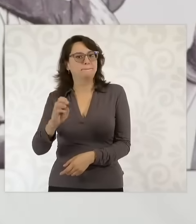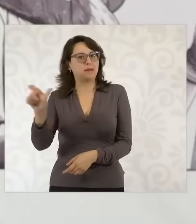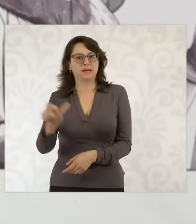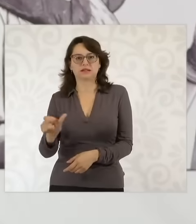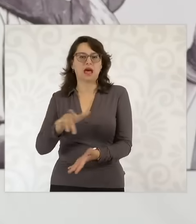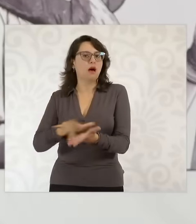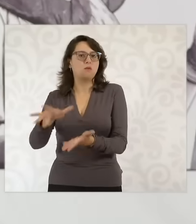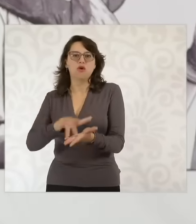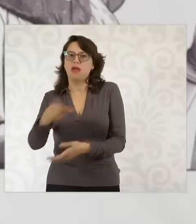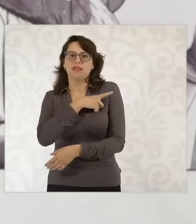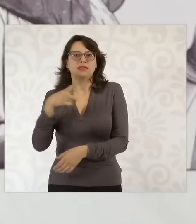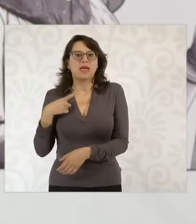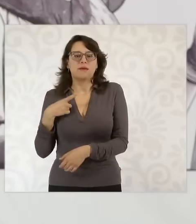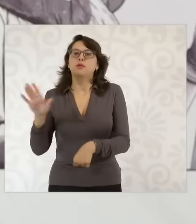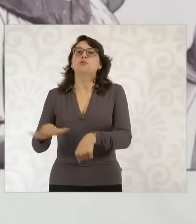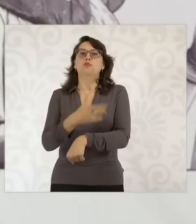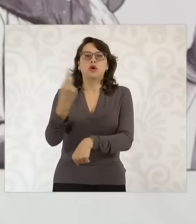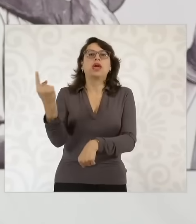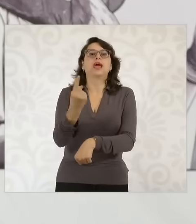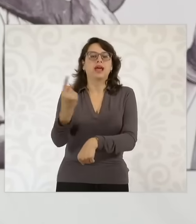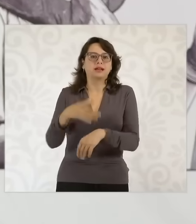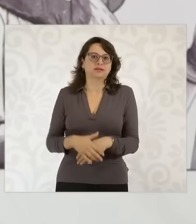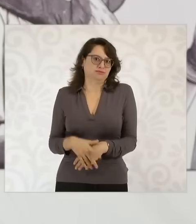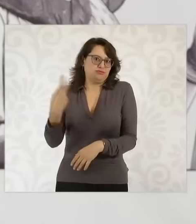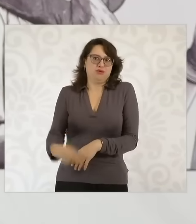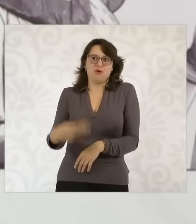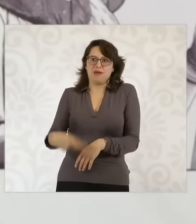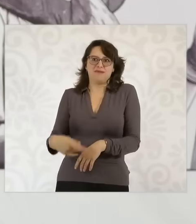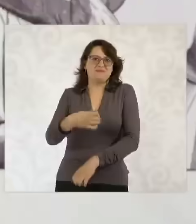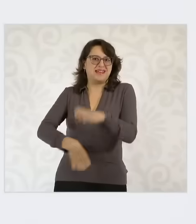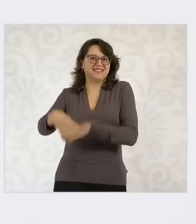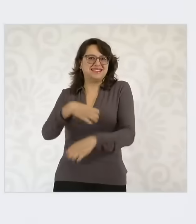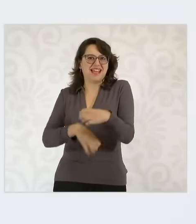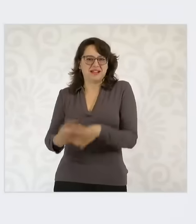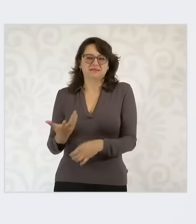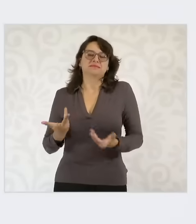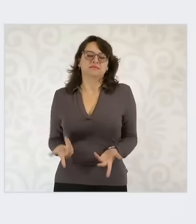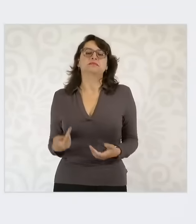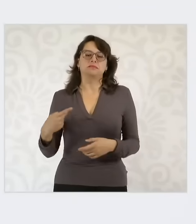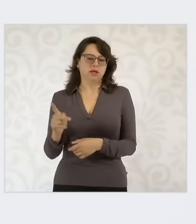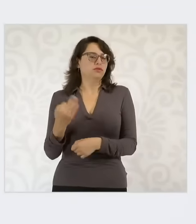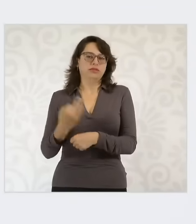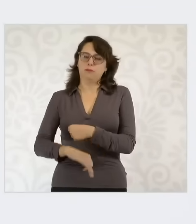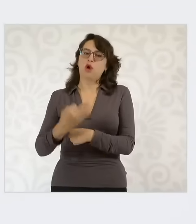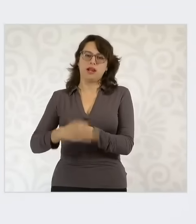bien calculado, bien estimado, particularmente para poder ayudar a las amortizaciones.